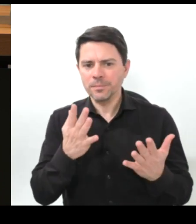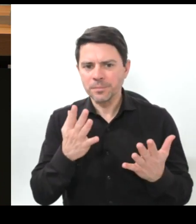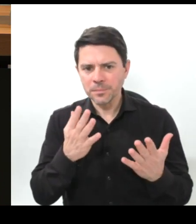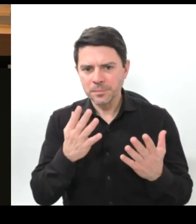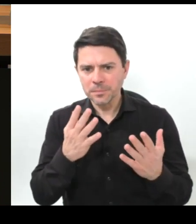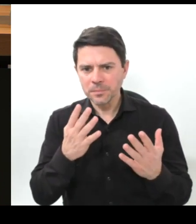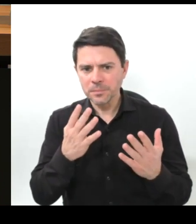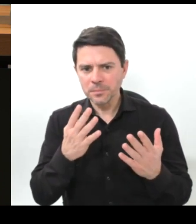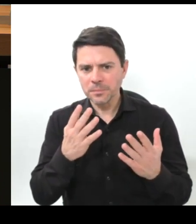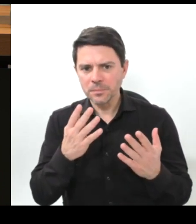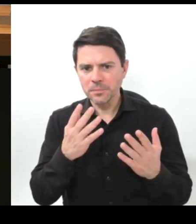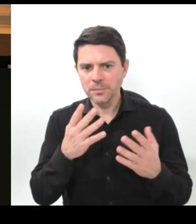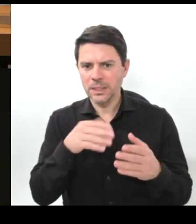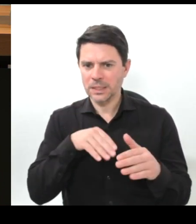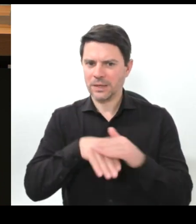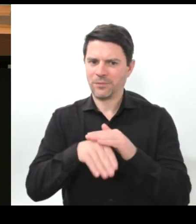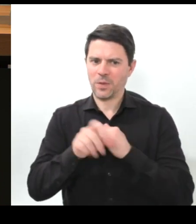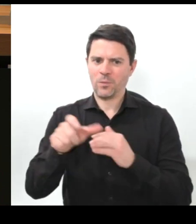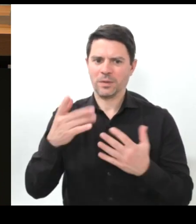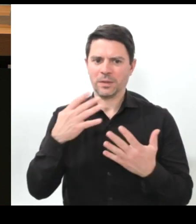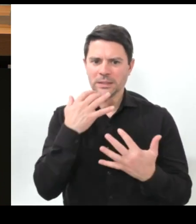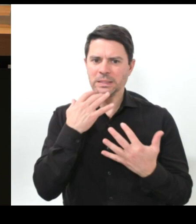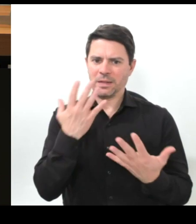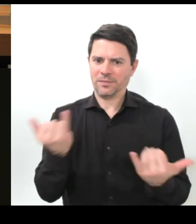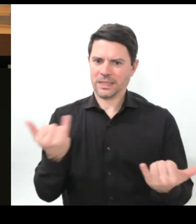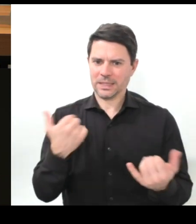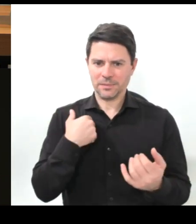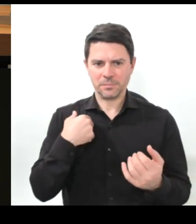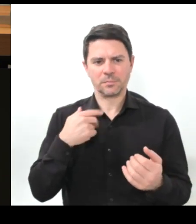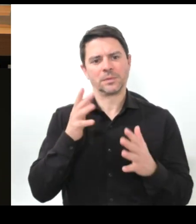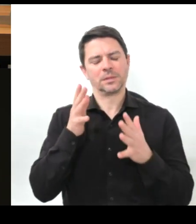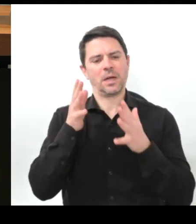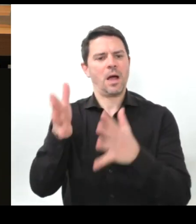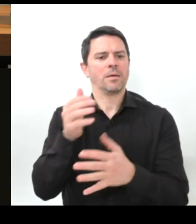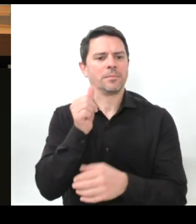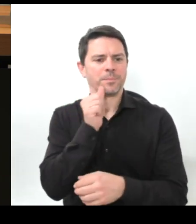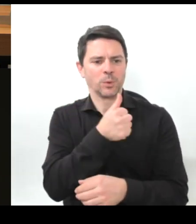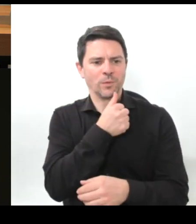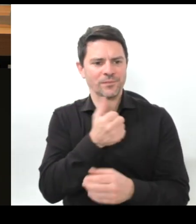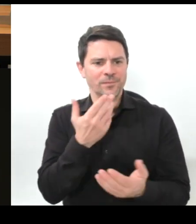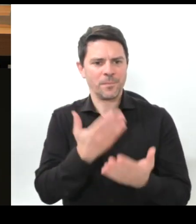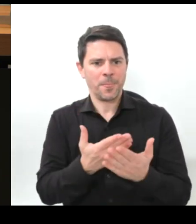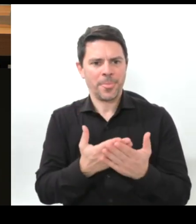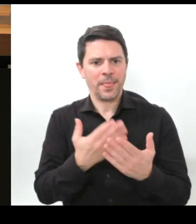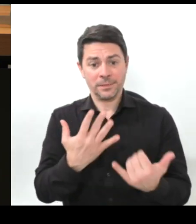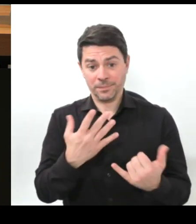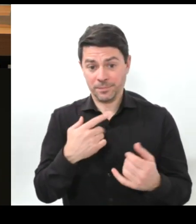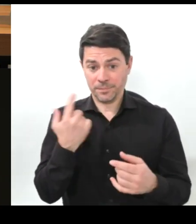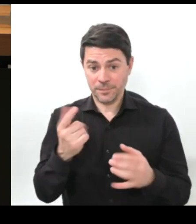eine neue zu finden? Was ist das? Was ist das für ein Irrsinn, den wir machen? Und warum